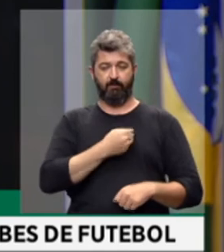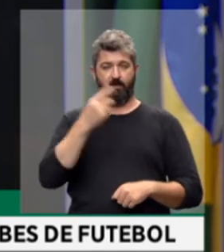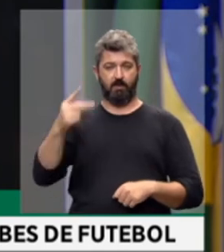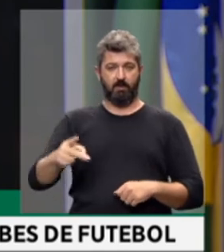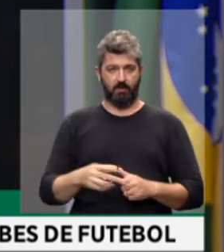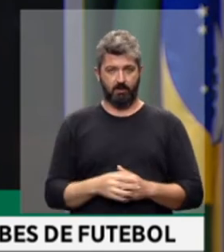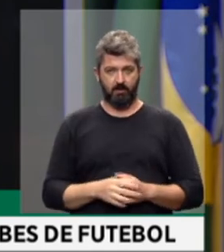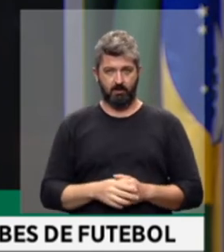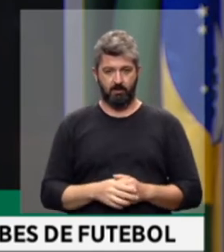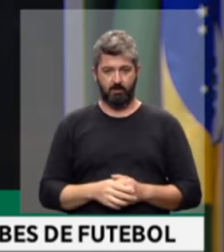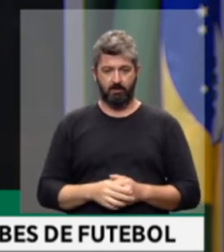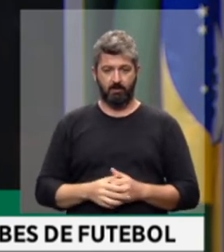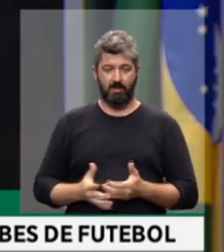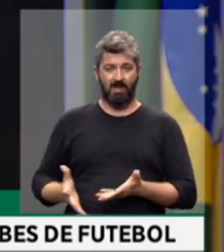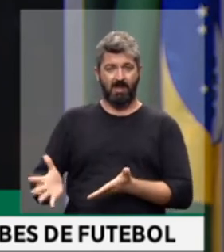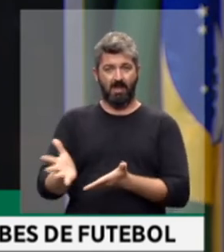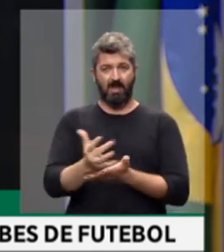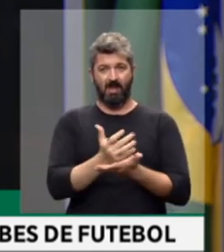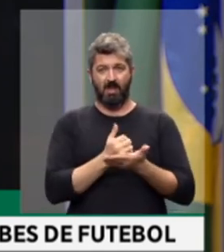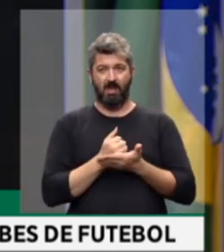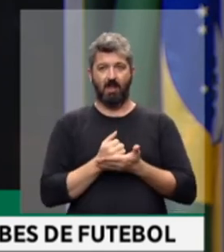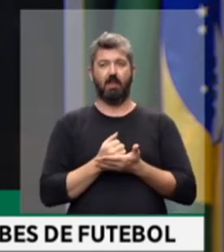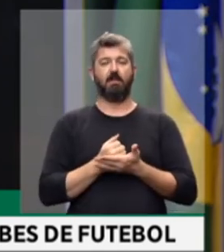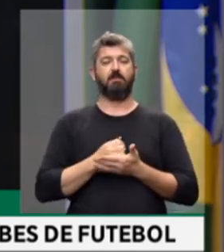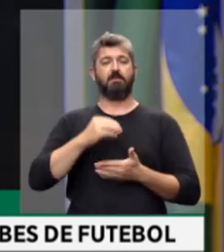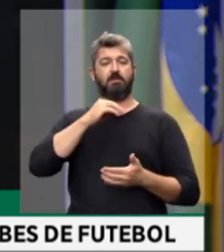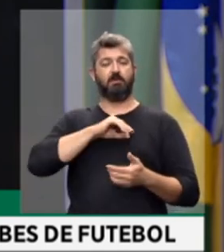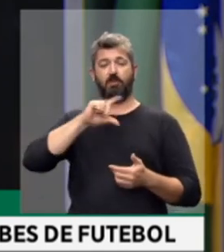PASSA O MOMENTO MAIS DIFÍCIL DA SUA HISTÓRIA.